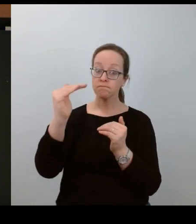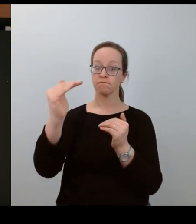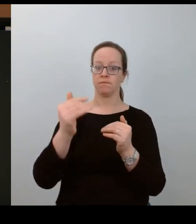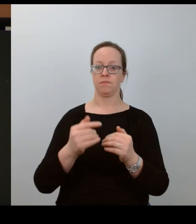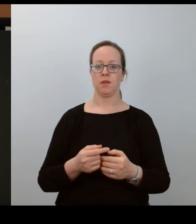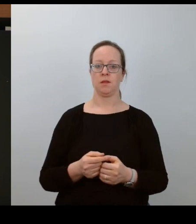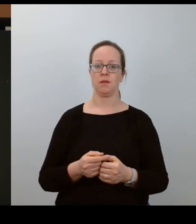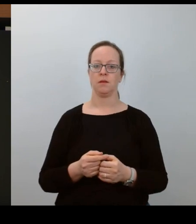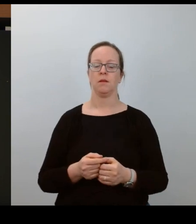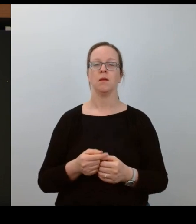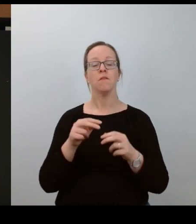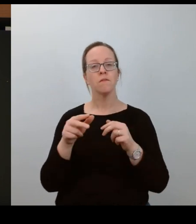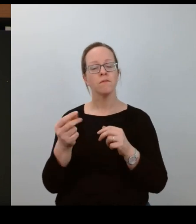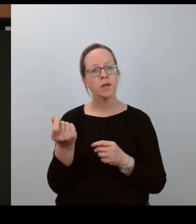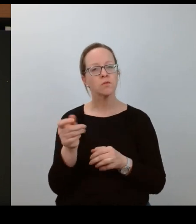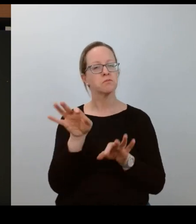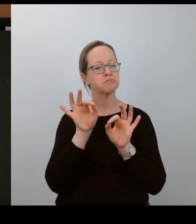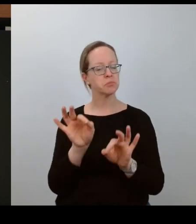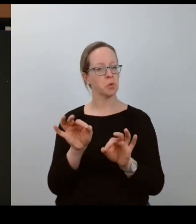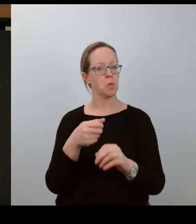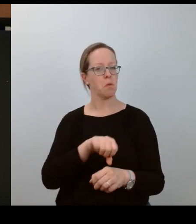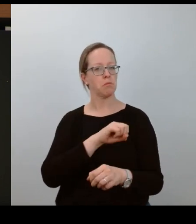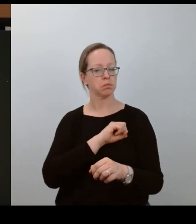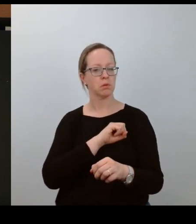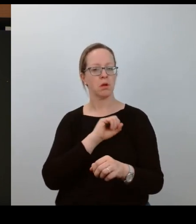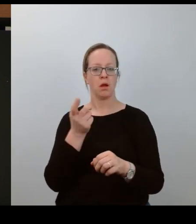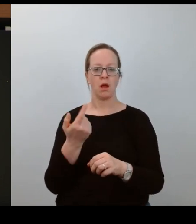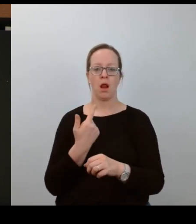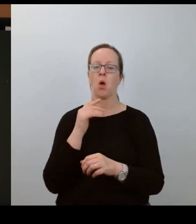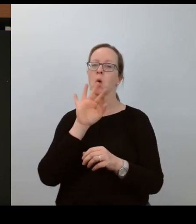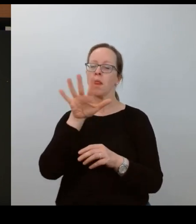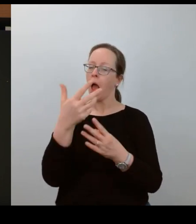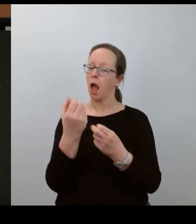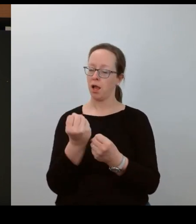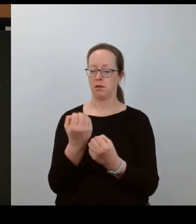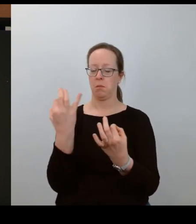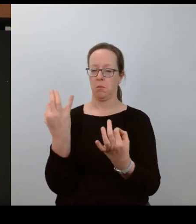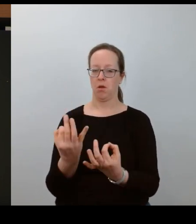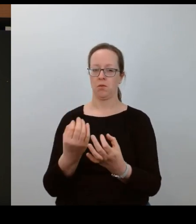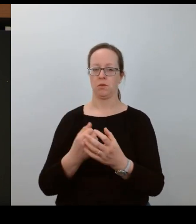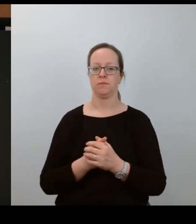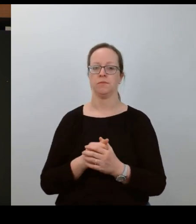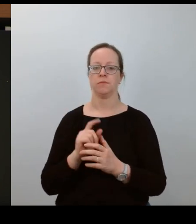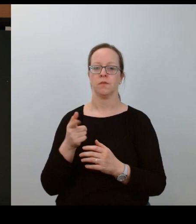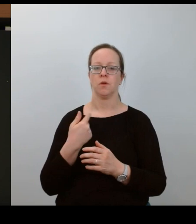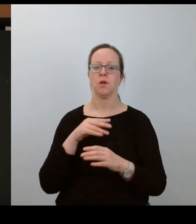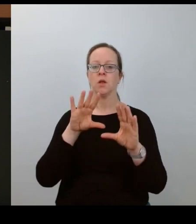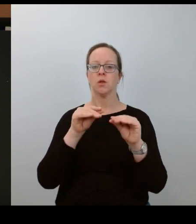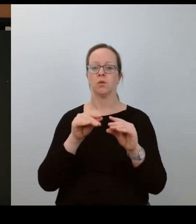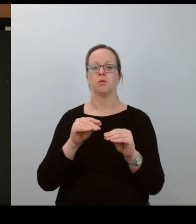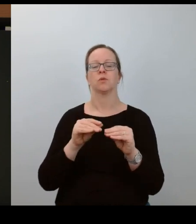Erfahrungen der Künstlerinnen und Künstler ernst genommen werden. Weil es um Berliner Künstlerinnen und Künstler